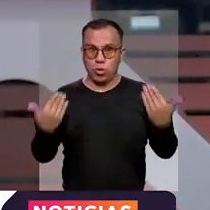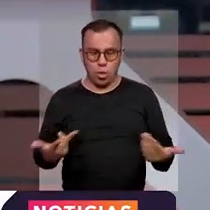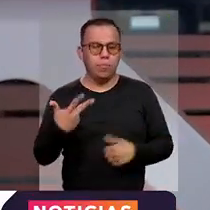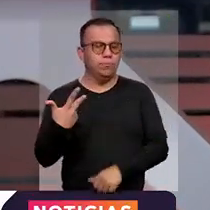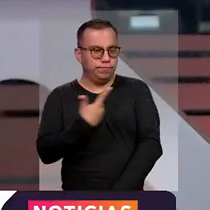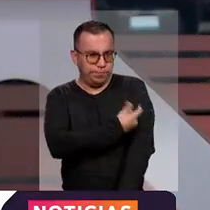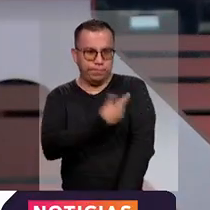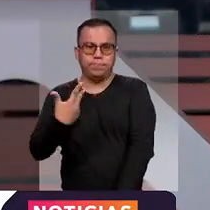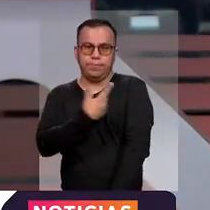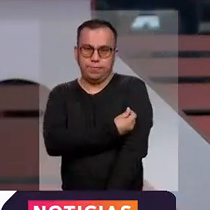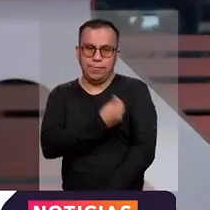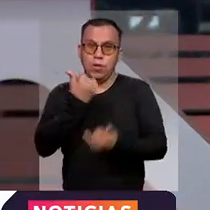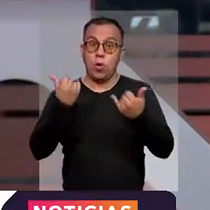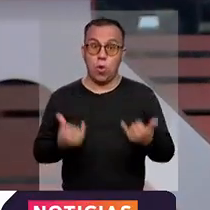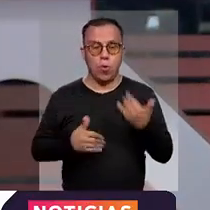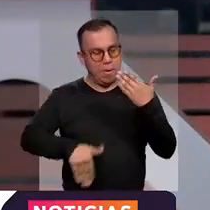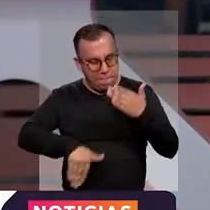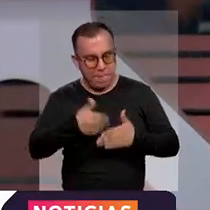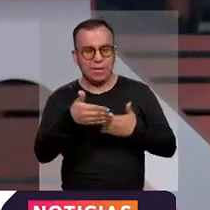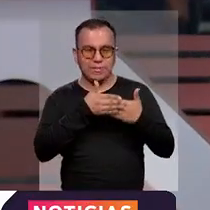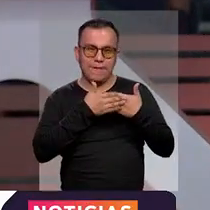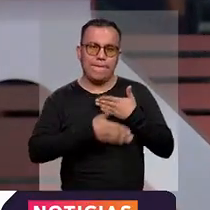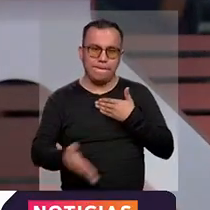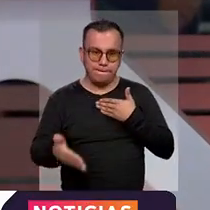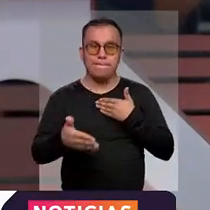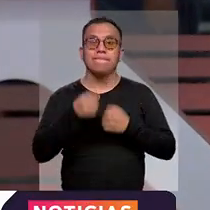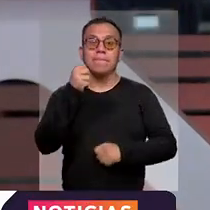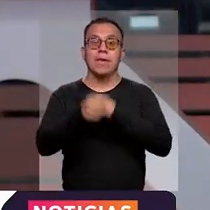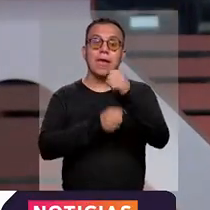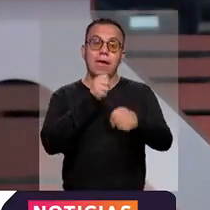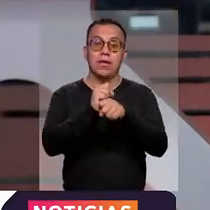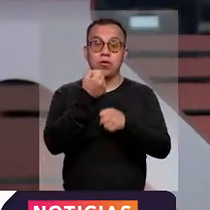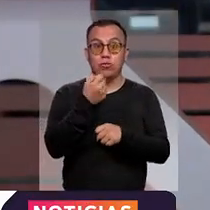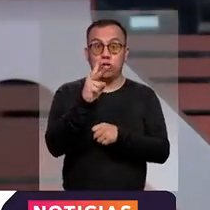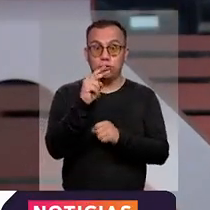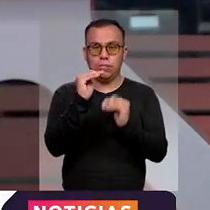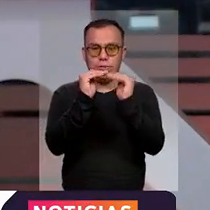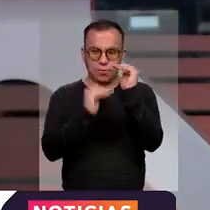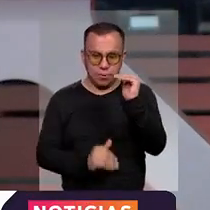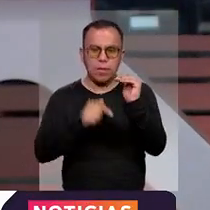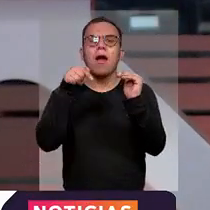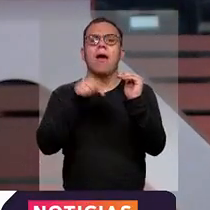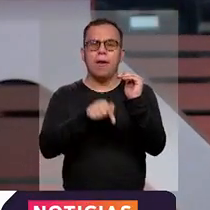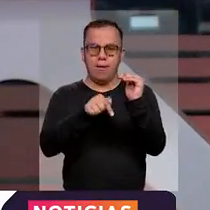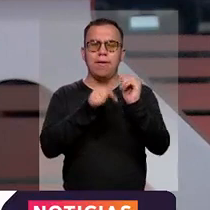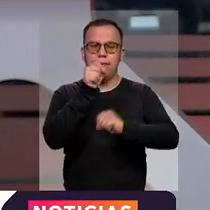43,000 CASOS DE COVID-19 Y AUMENTó LA ATENCIóN HOSPITALARIA.